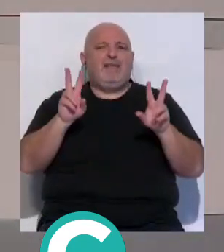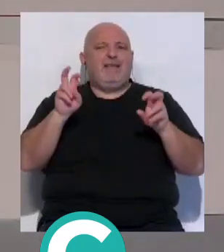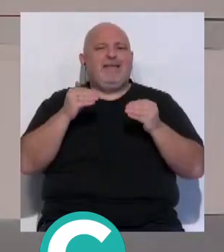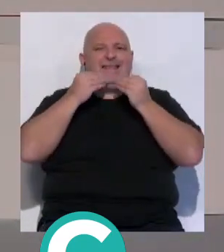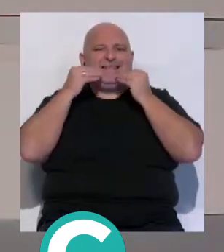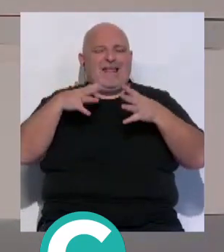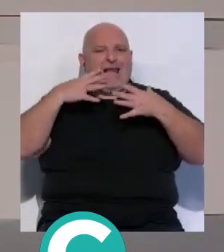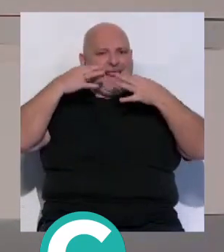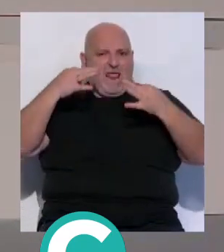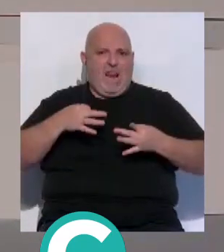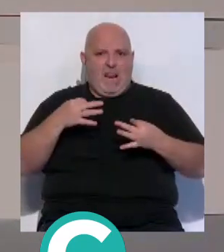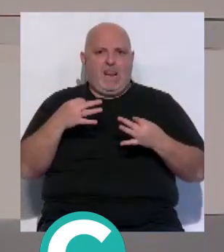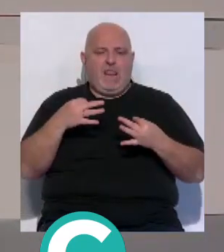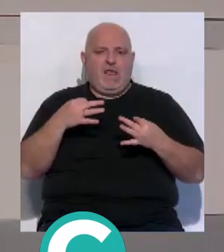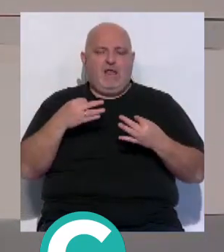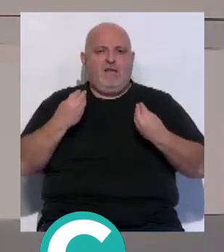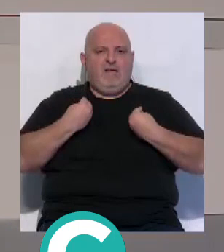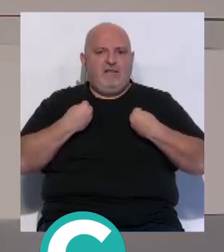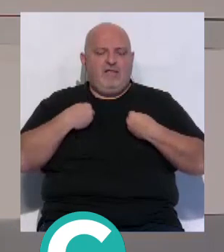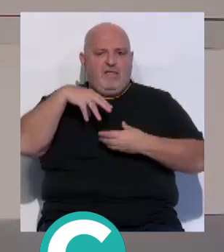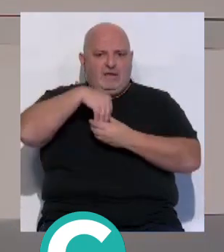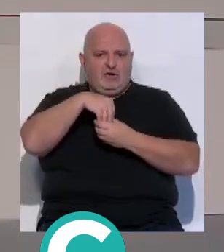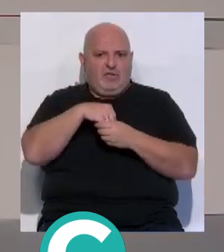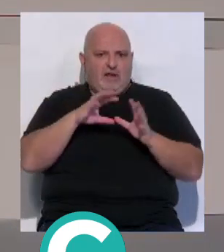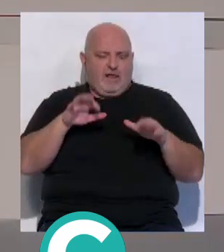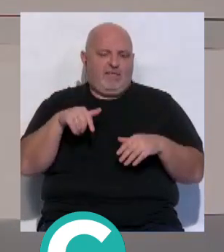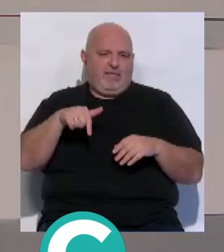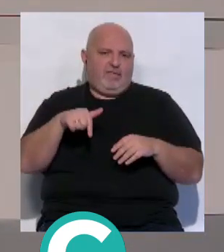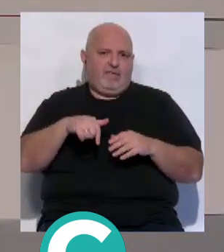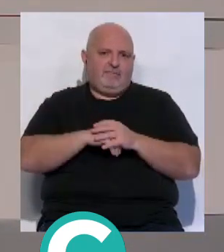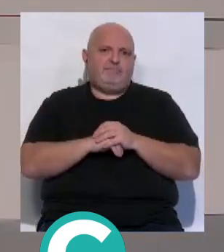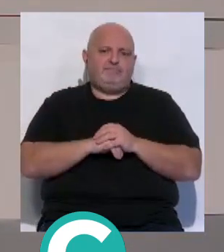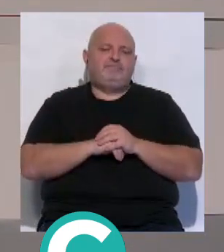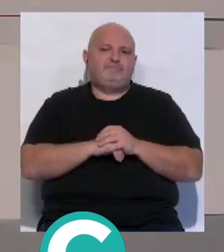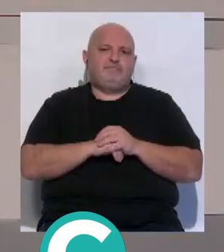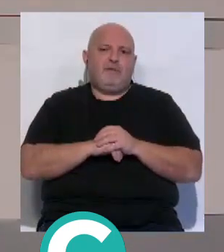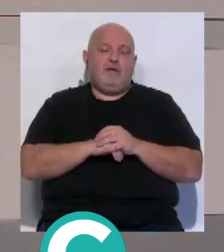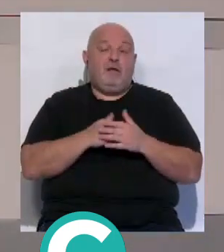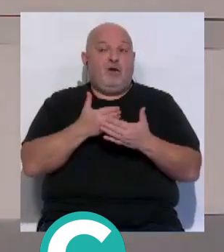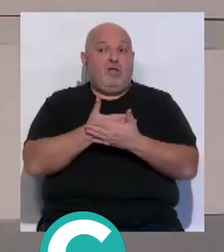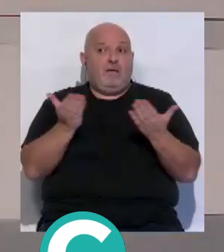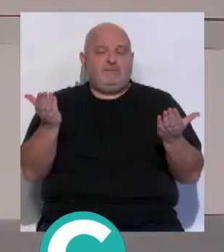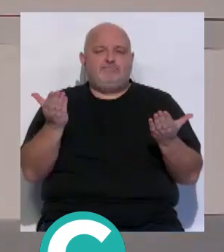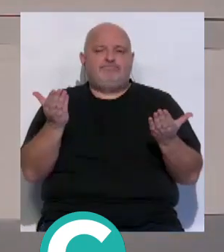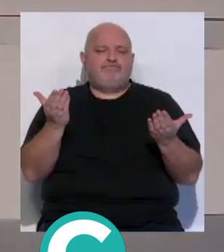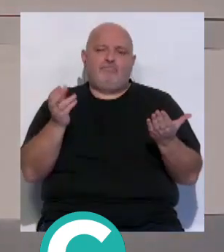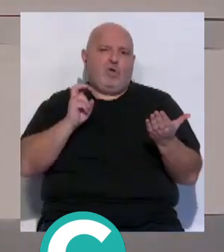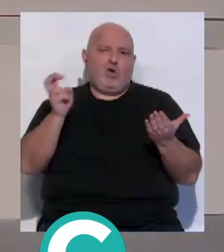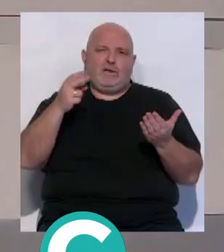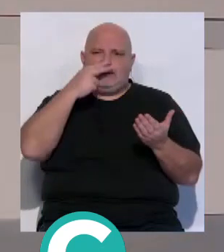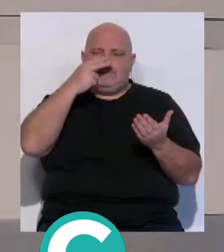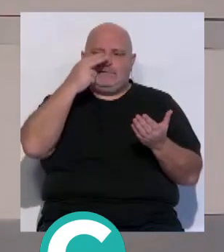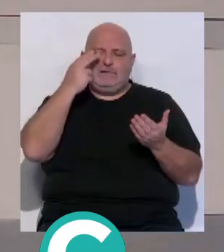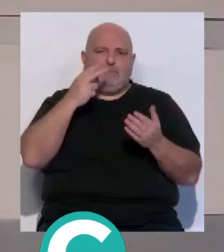real vivida desde dentro por el Cádiz club de fútbol lo demás son otros intereses partidistas